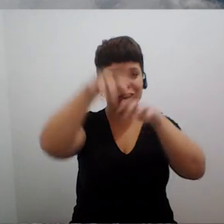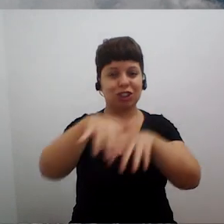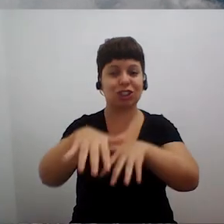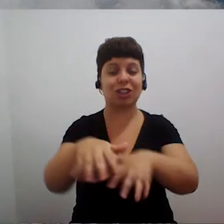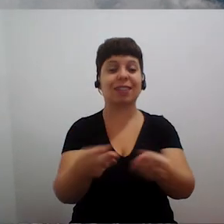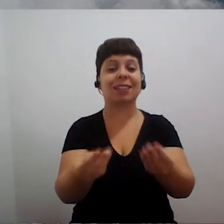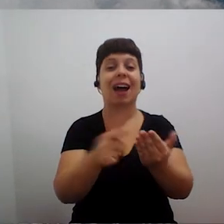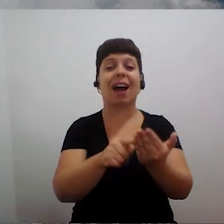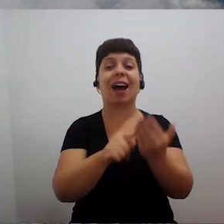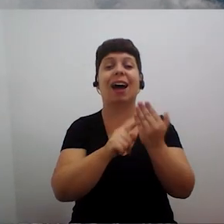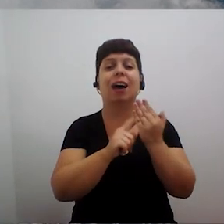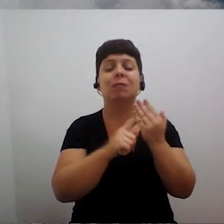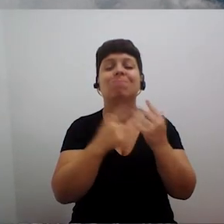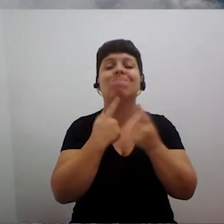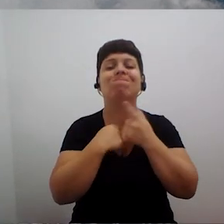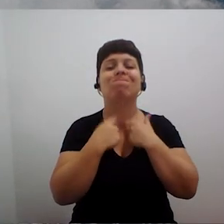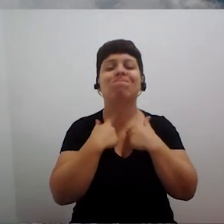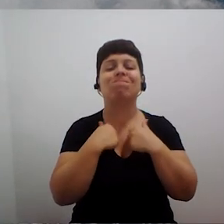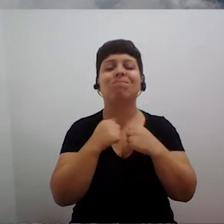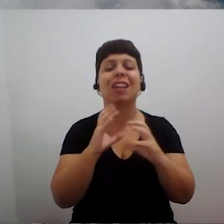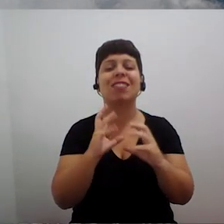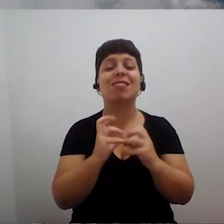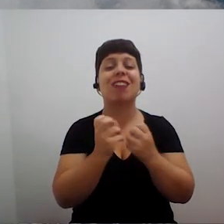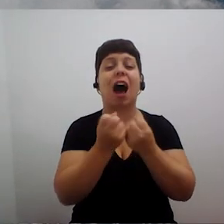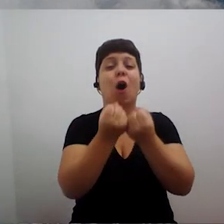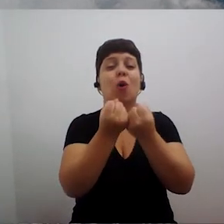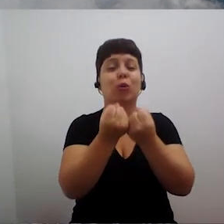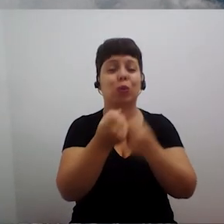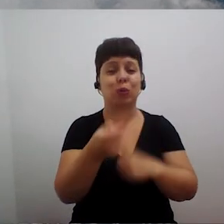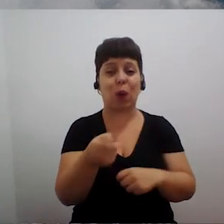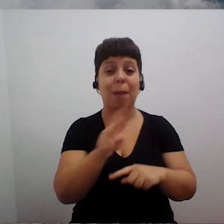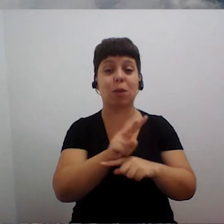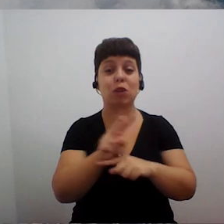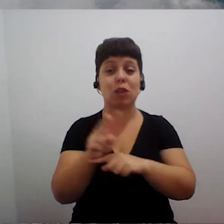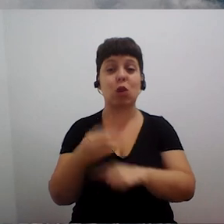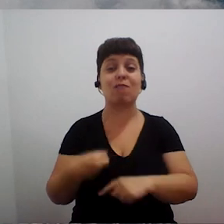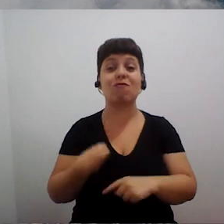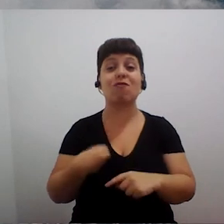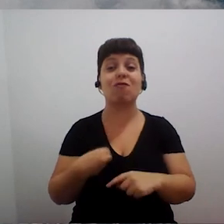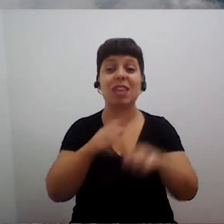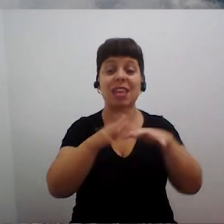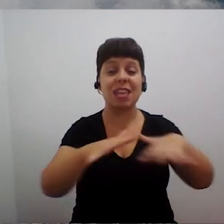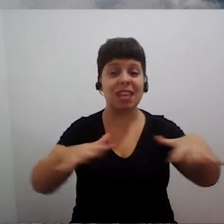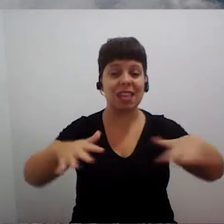aquilo que nós amamos a Salvo, é a protetora da vida aquática, da orla marítima, das praias das